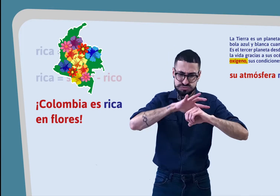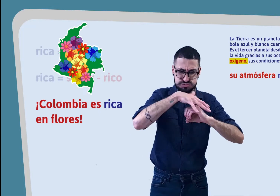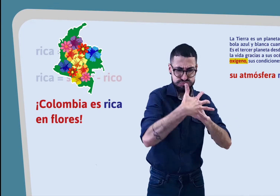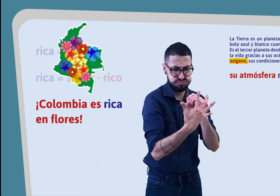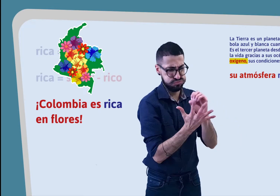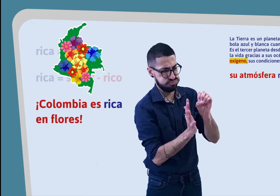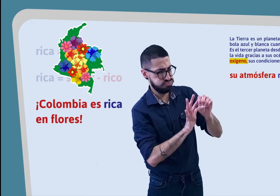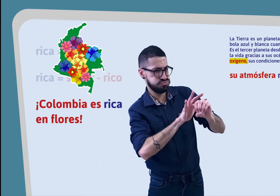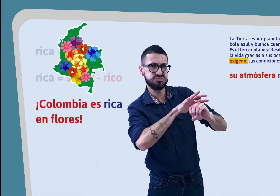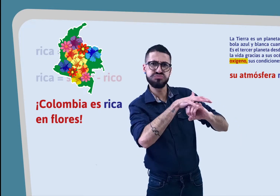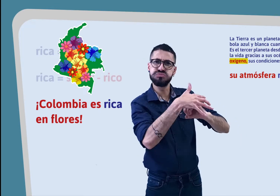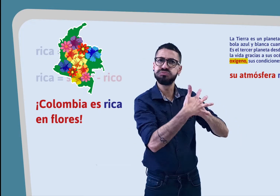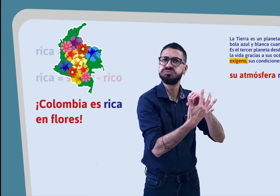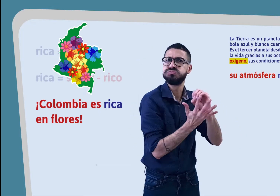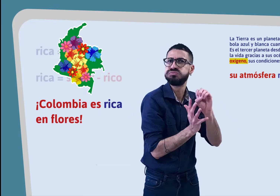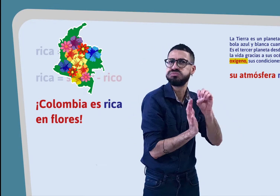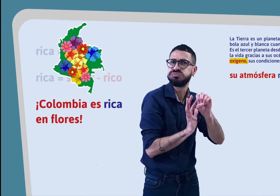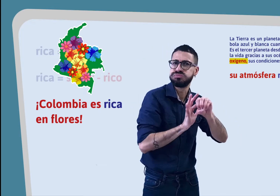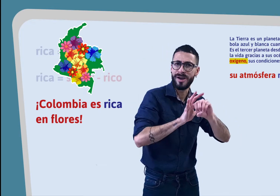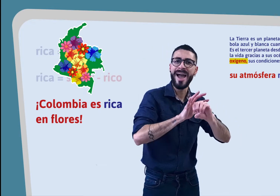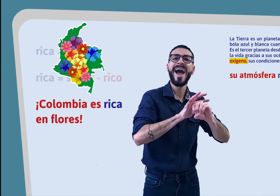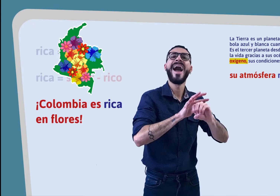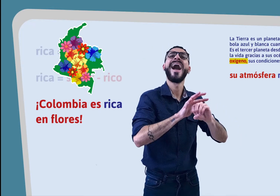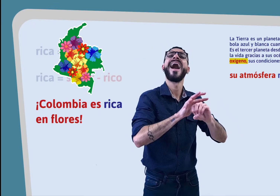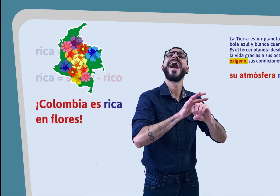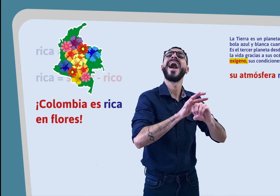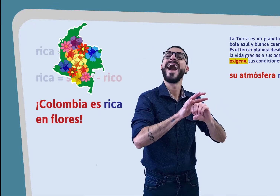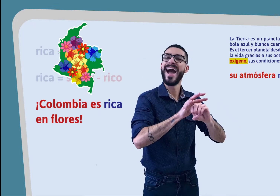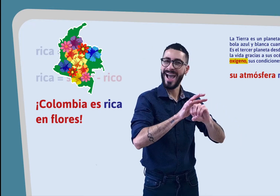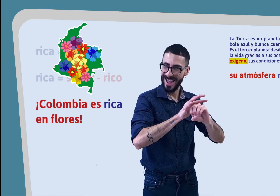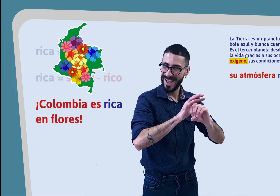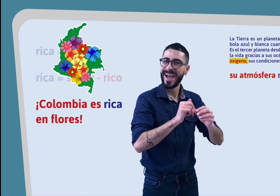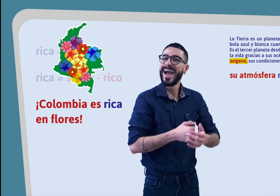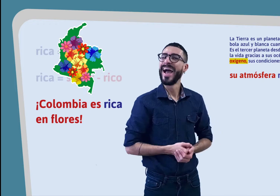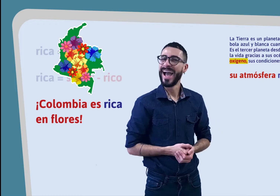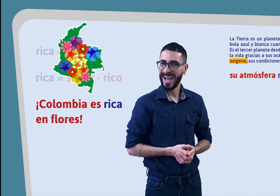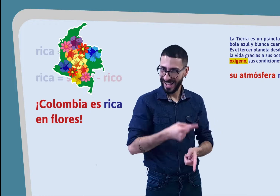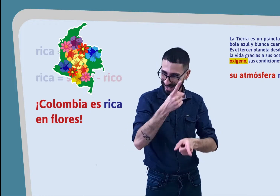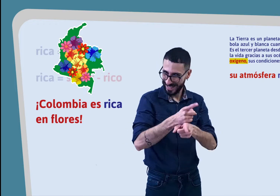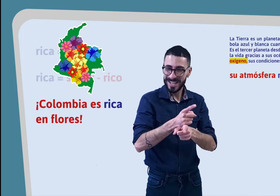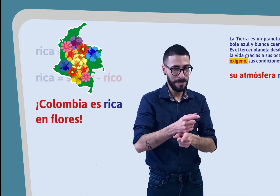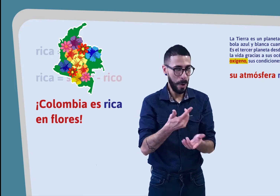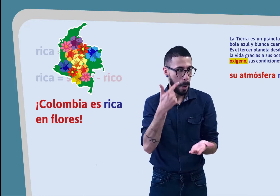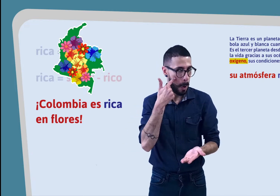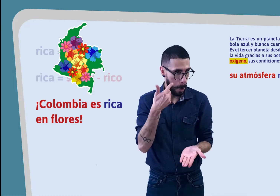que es muchísimo. En este contexto, la seña "rica" se hace de esta manera. Correcto.